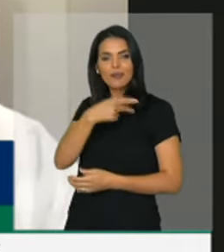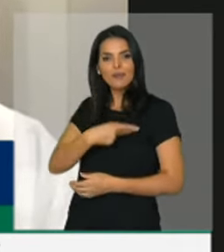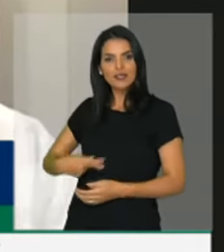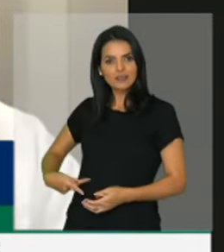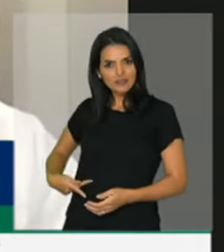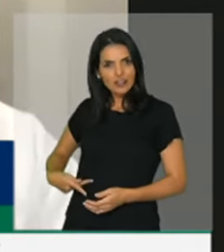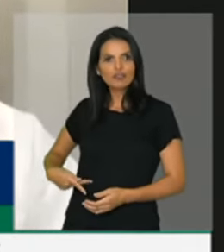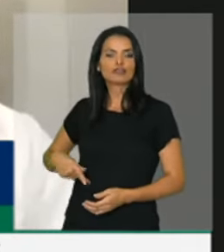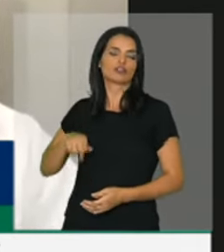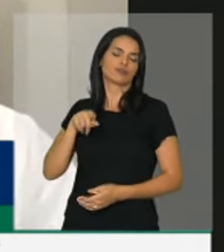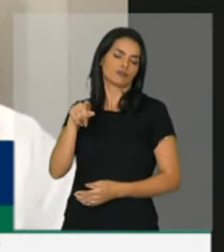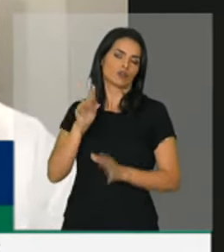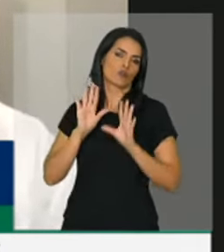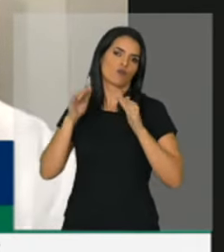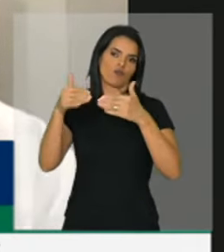QUADRA DESOLADORA DA VIDA NACIONAL E QUE A TERRA